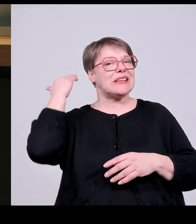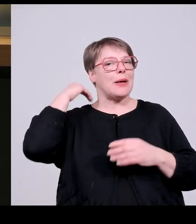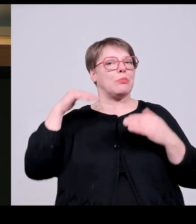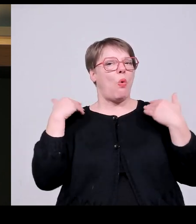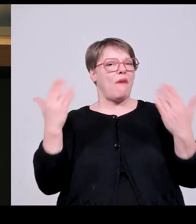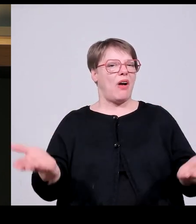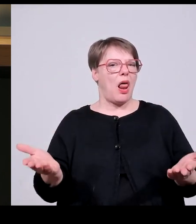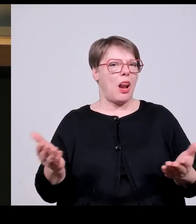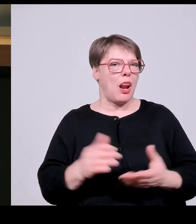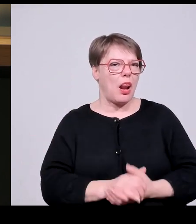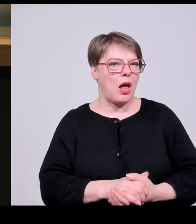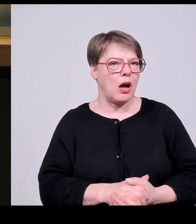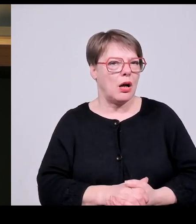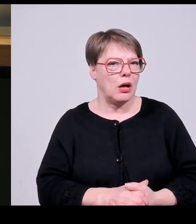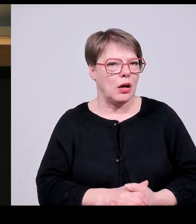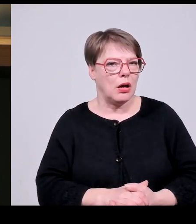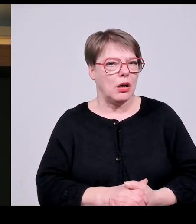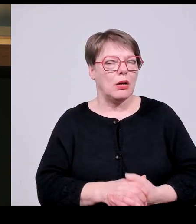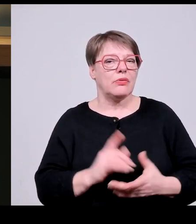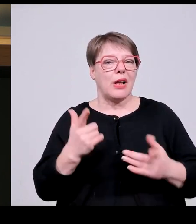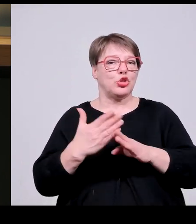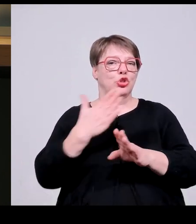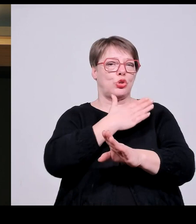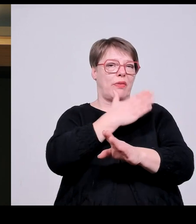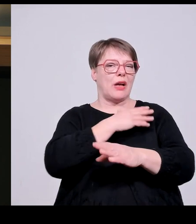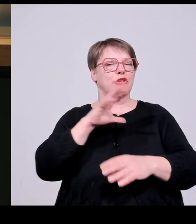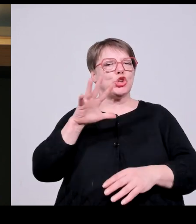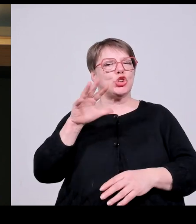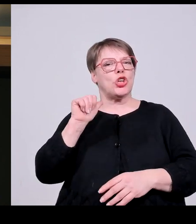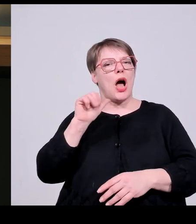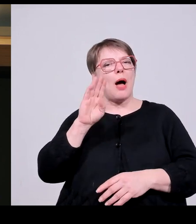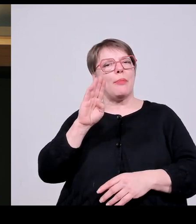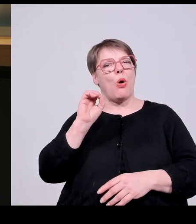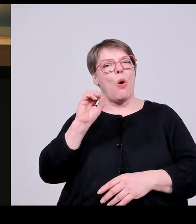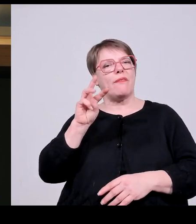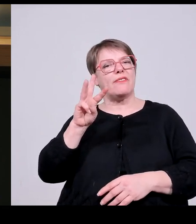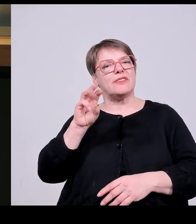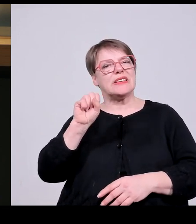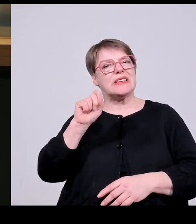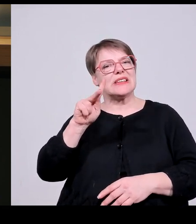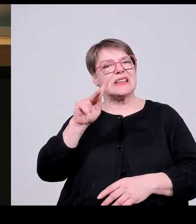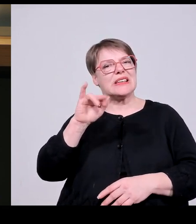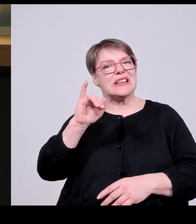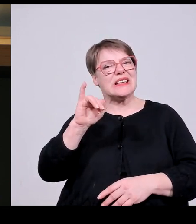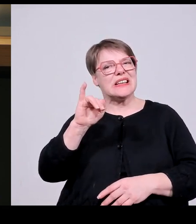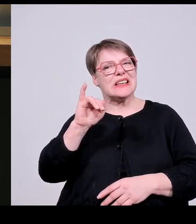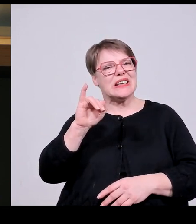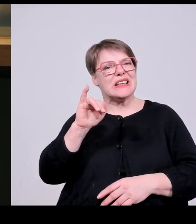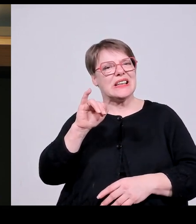TVO heißt eigentlich, Tangentiale Verbindung Ost. Und nicht alles Versagen Ost. Obwohl